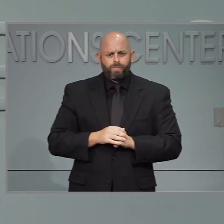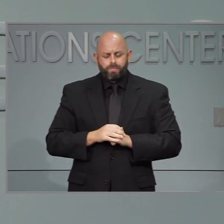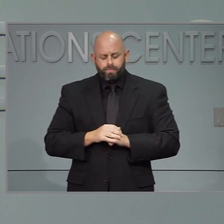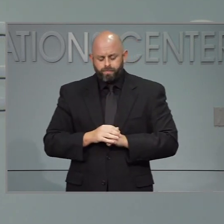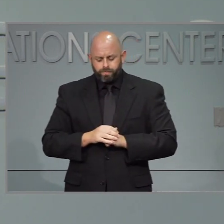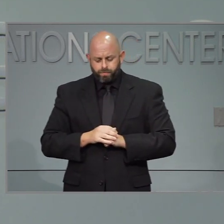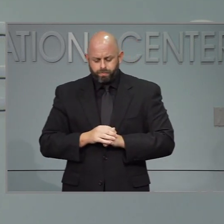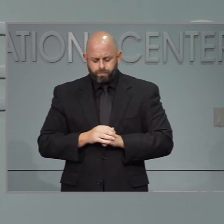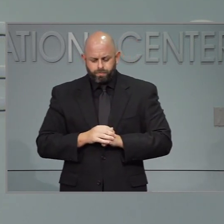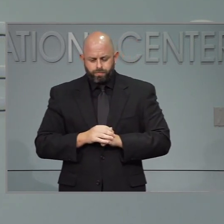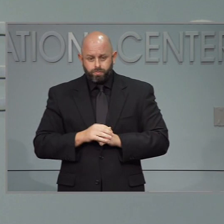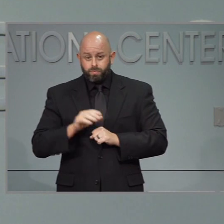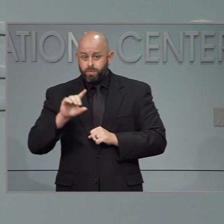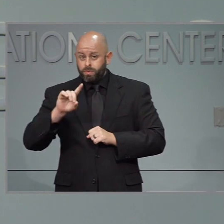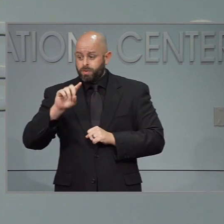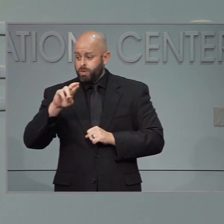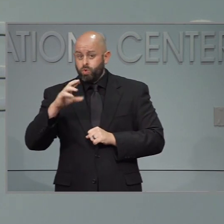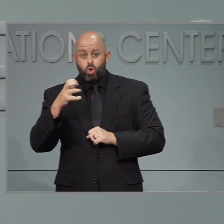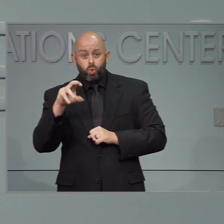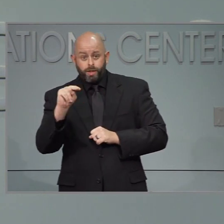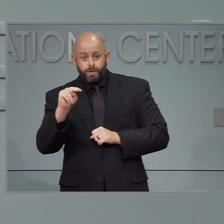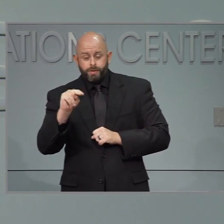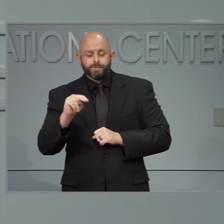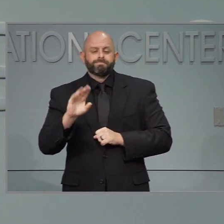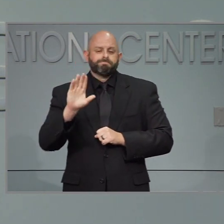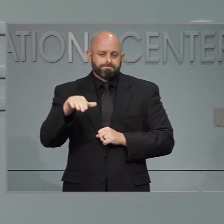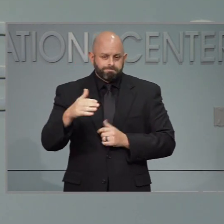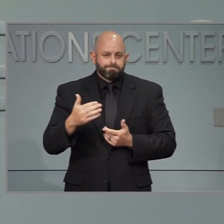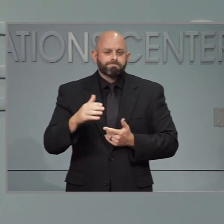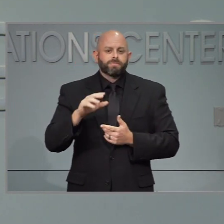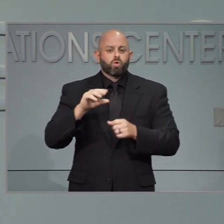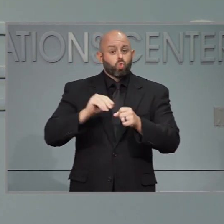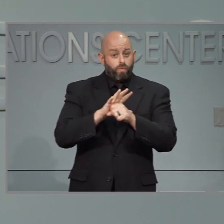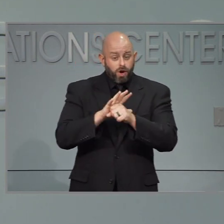estaban se través respuesta y de la el virus se mueve de